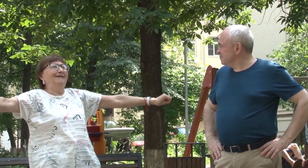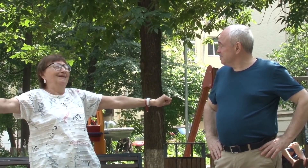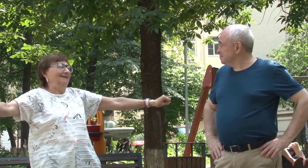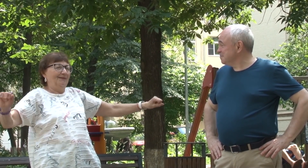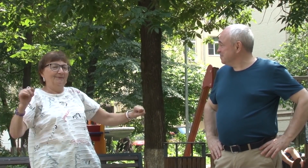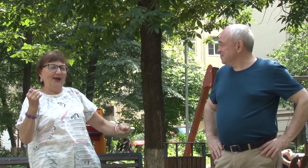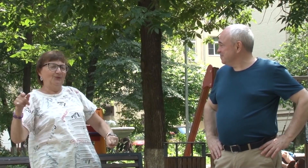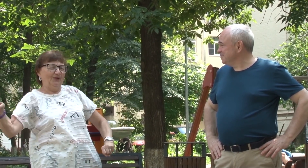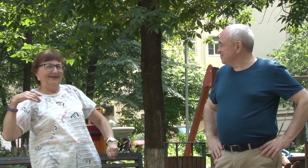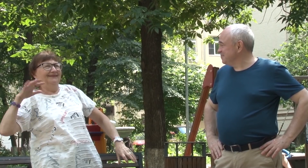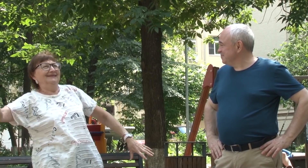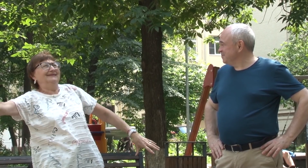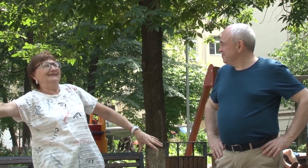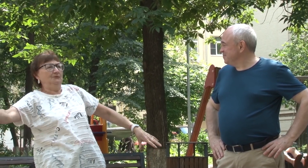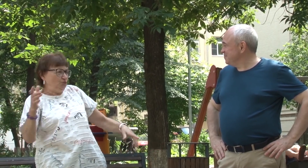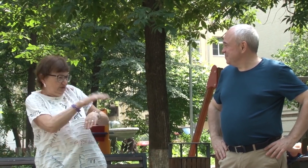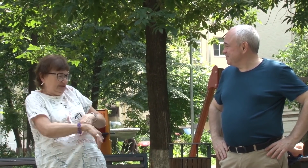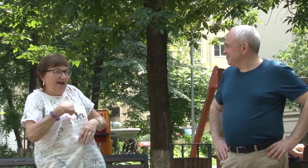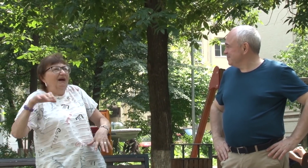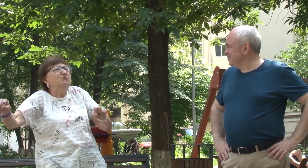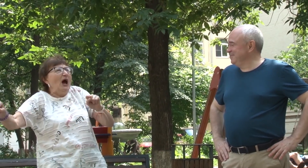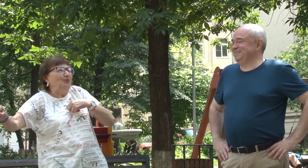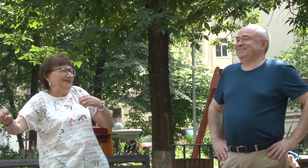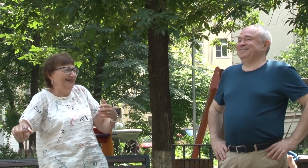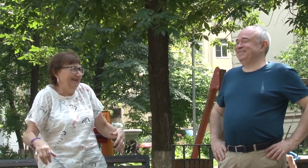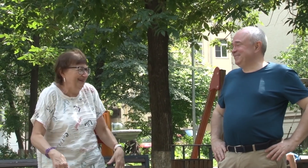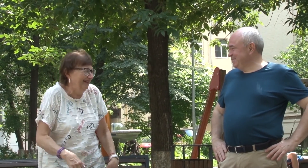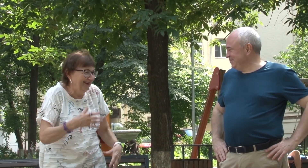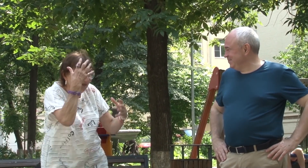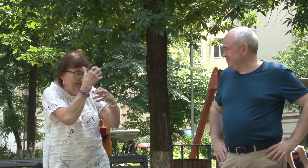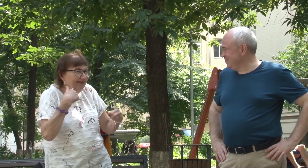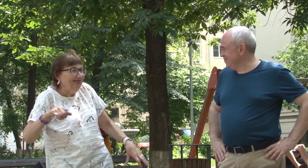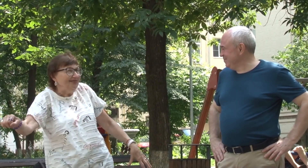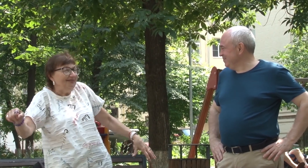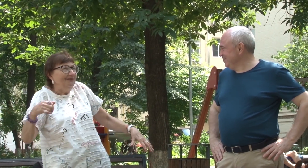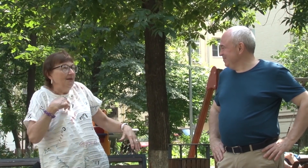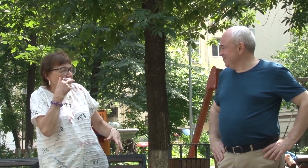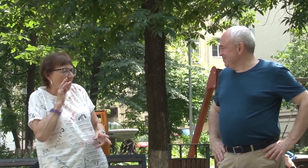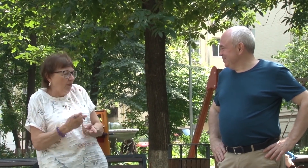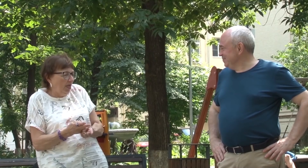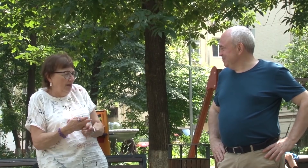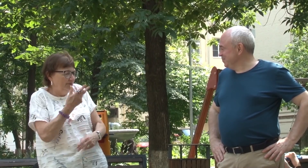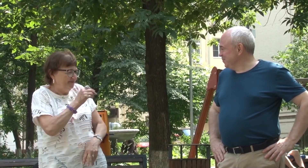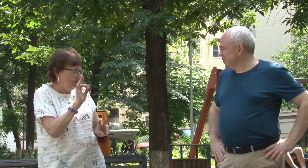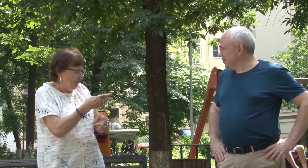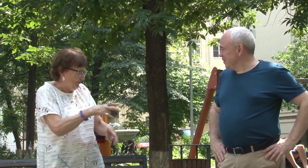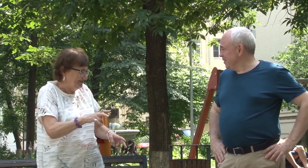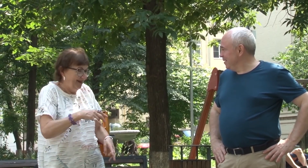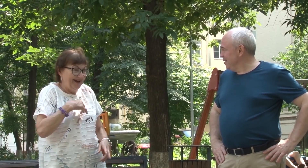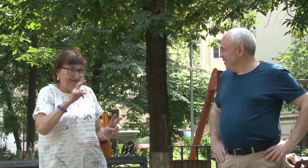и соседку по другую сторону. Подруга отмахивалась: ты чего! А я – боюсь ночью! Не надо мне было привыкать…